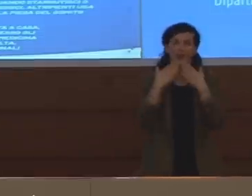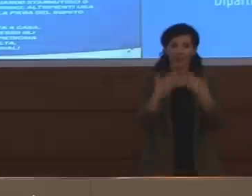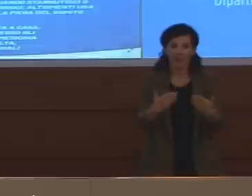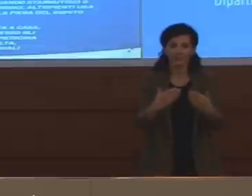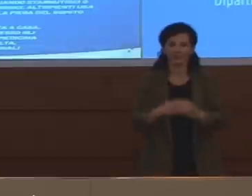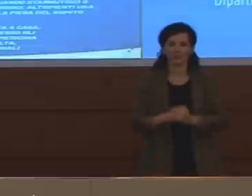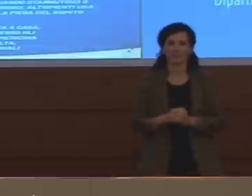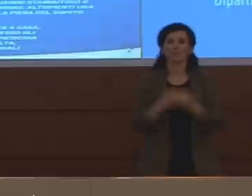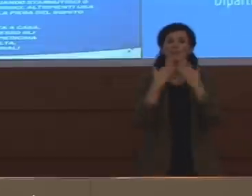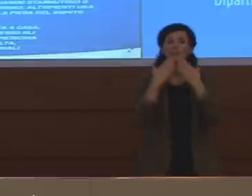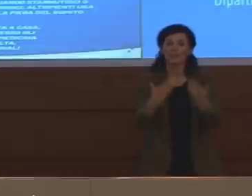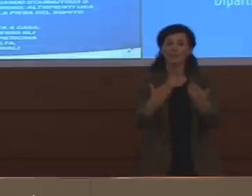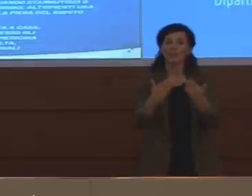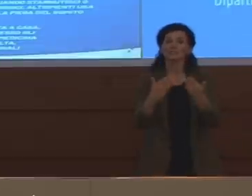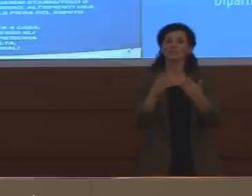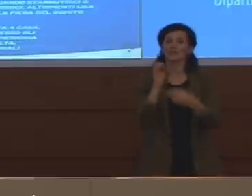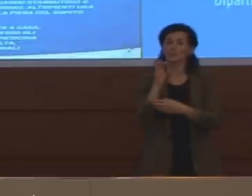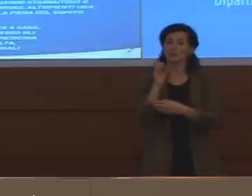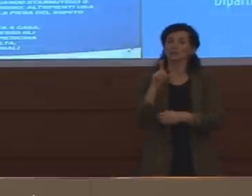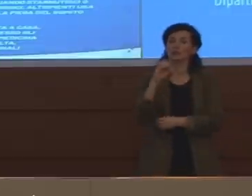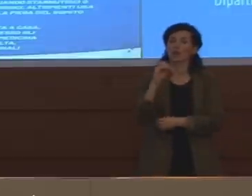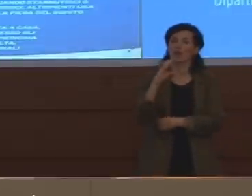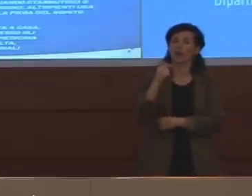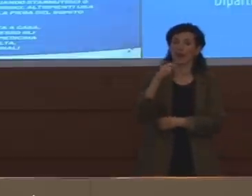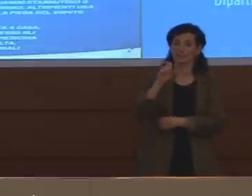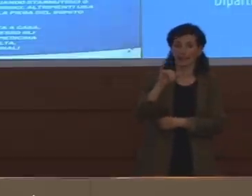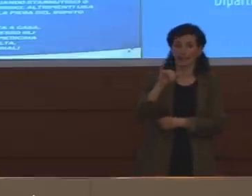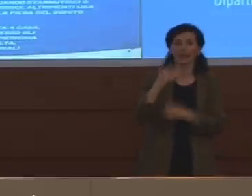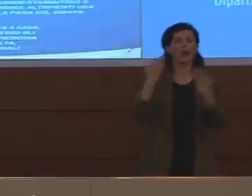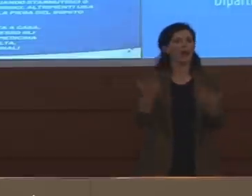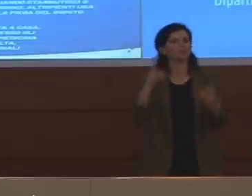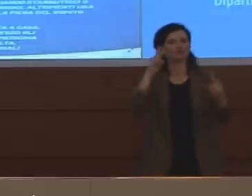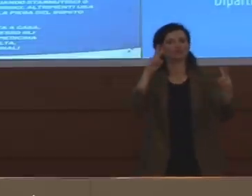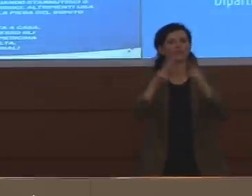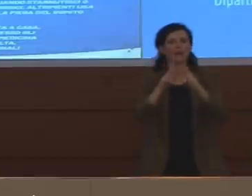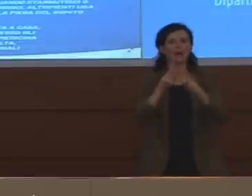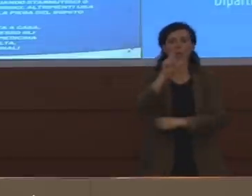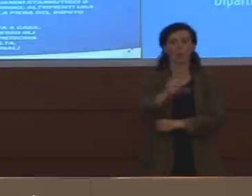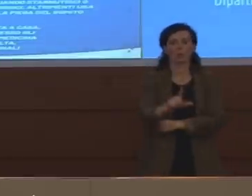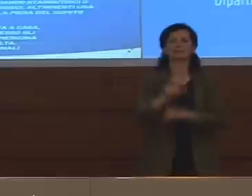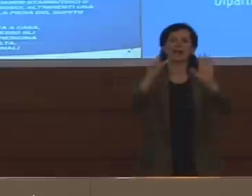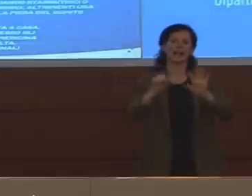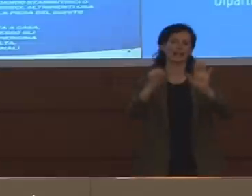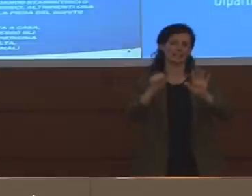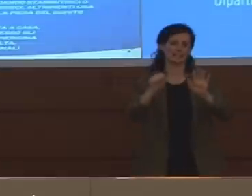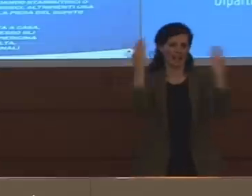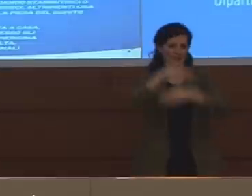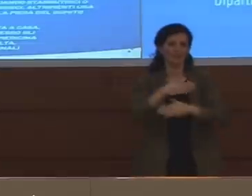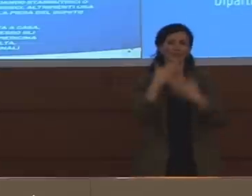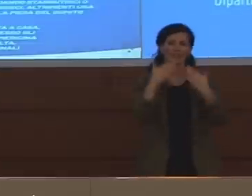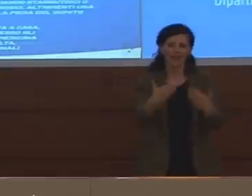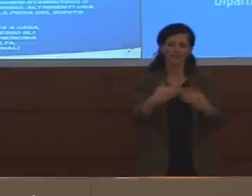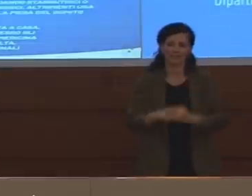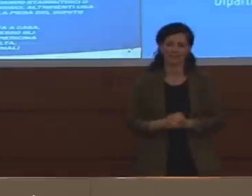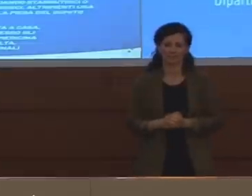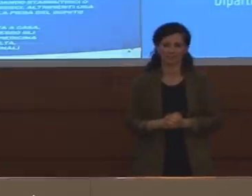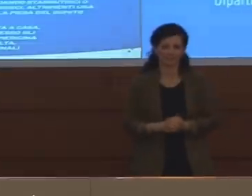Grazie Professore Locatelli. Allora, ci vediamo lunedì alle 18. Grazie.